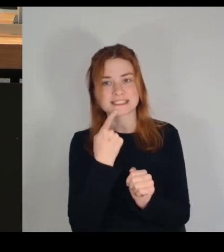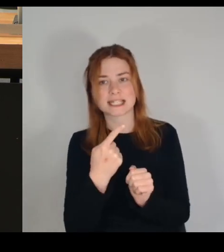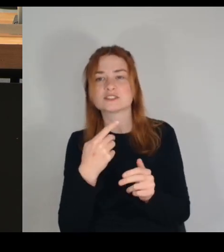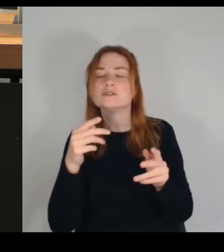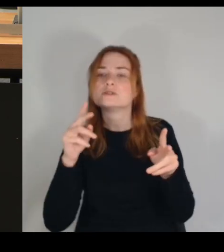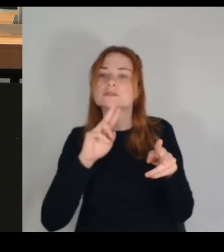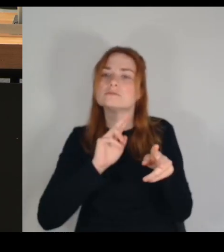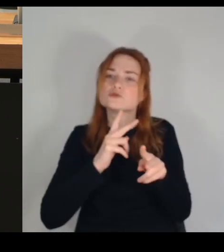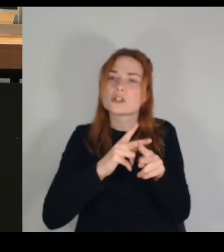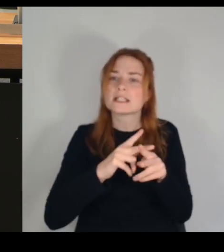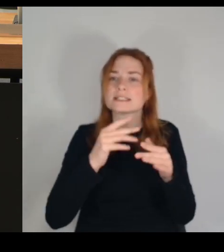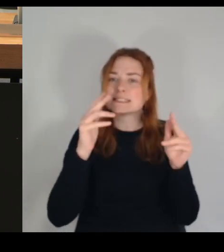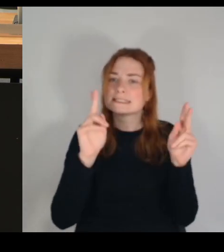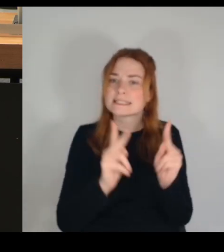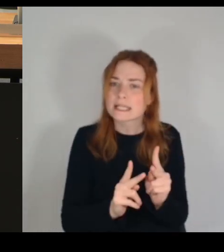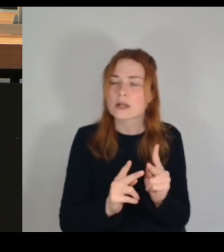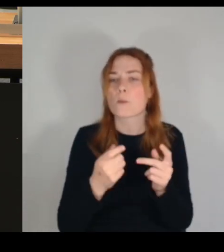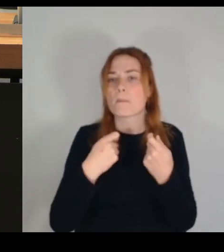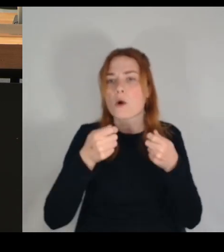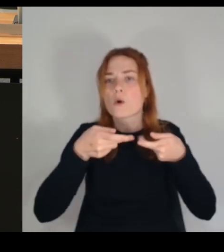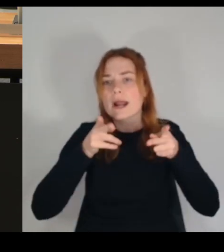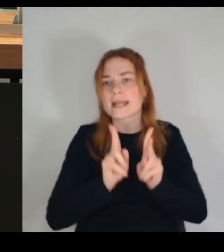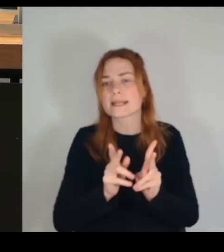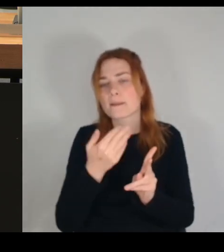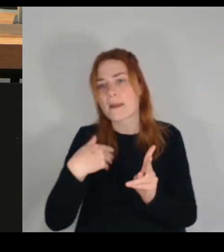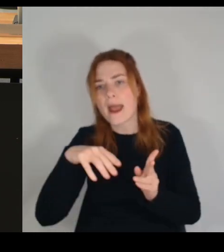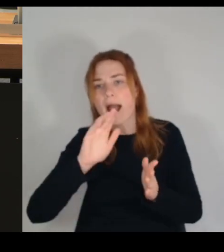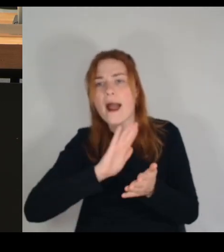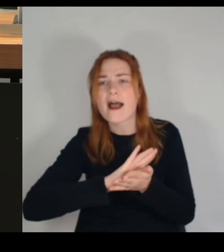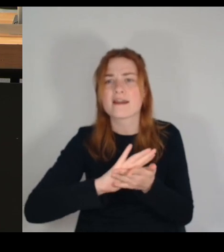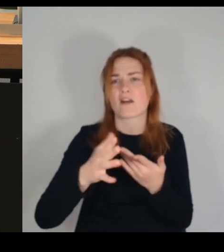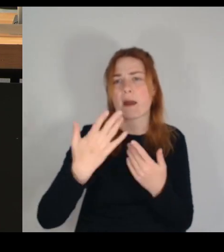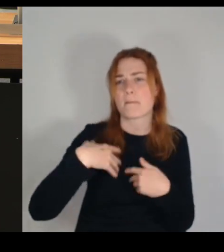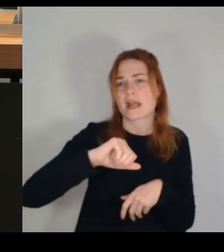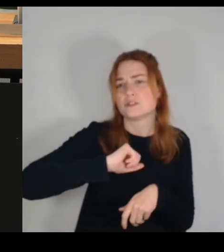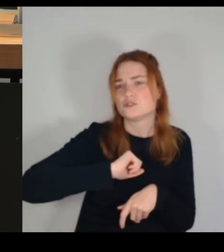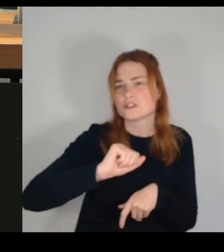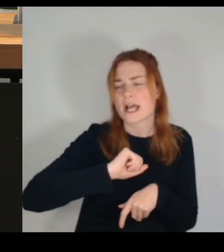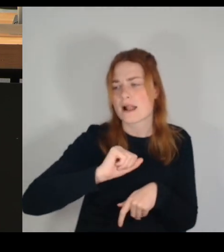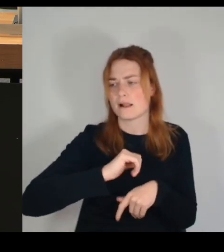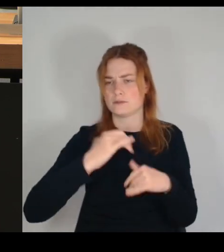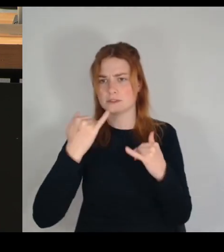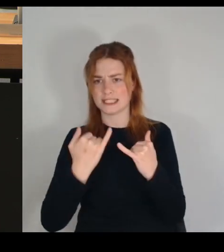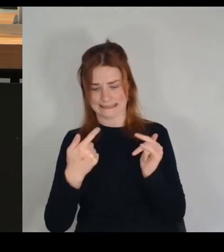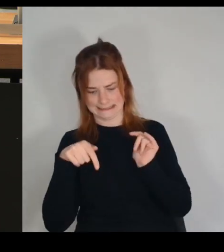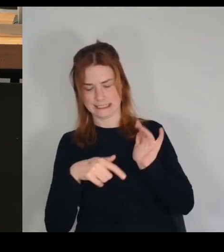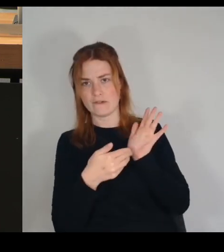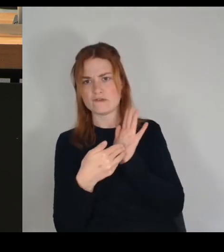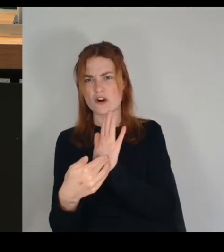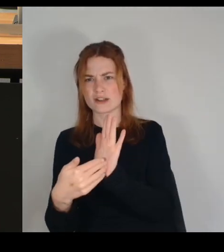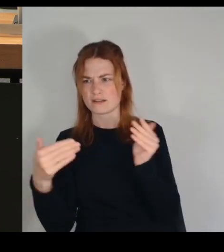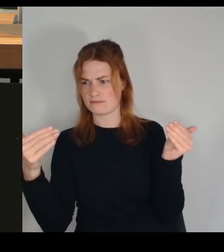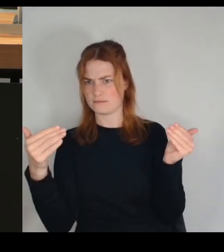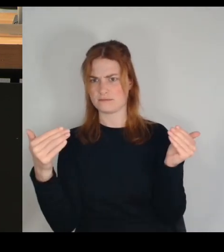Deswegen passt das, was Sie hier vortragen, überhaupt nicht zu dem, was Sie sonst so fordern. Sie wollen ja sowieso den gesamten